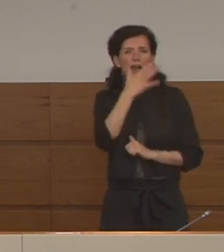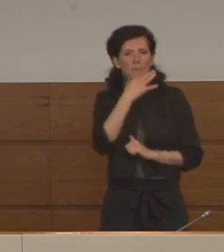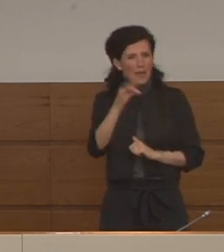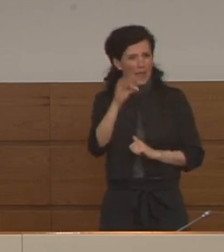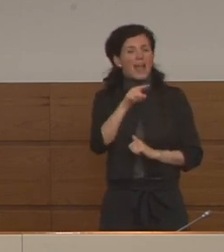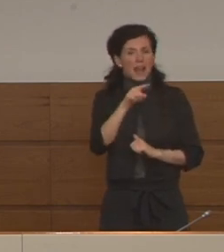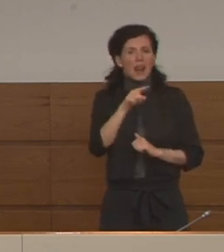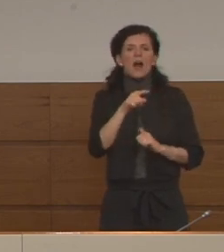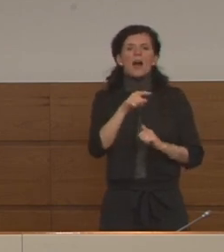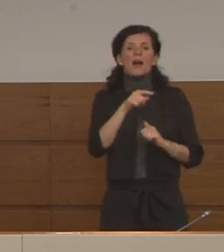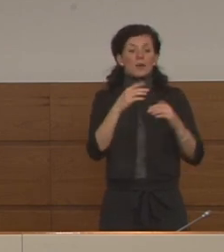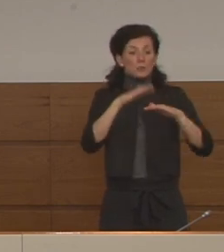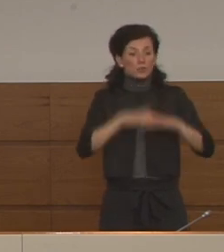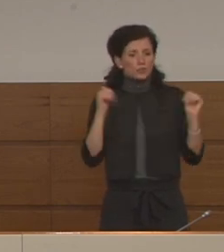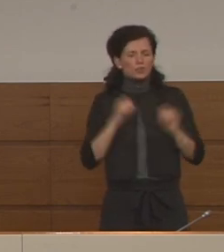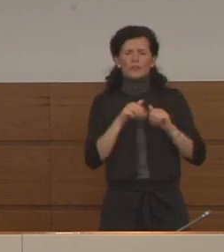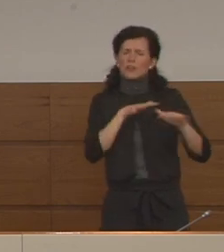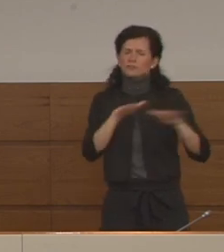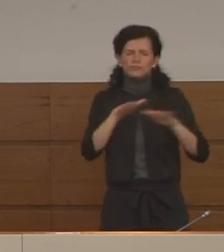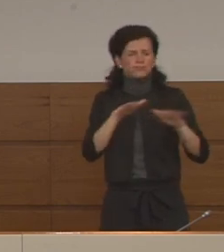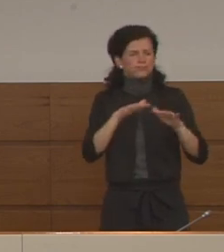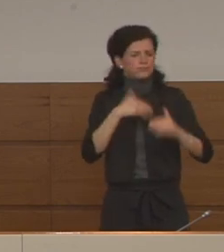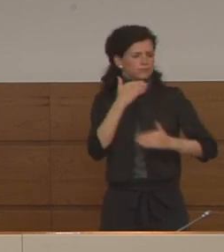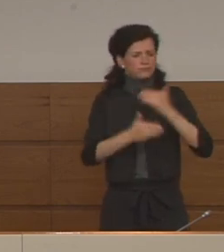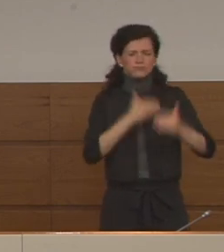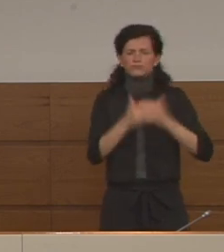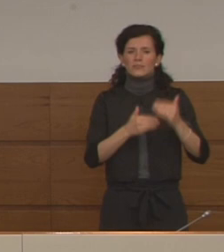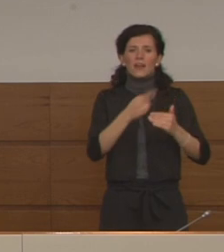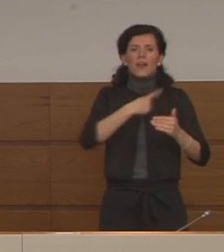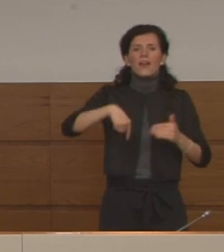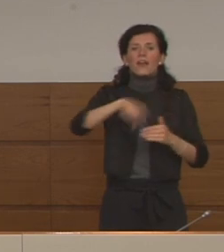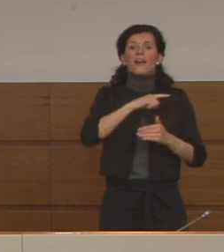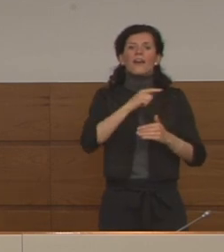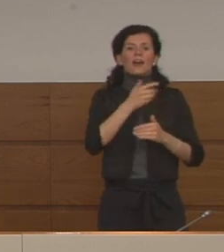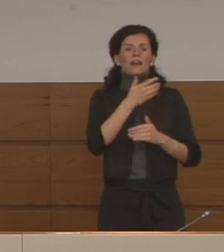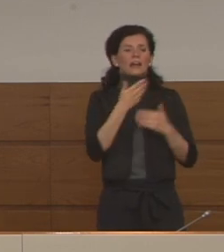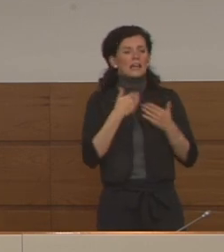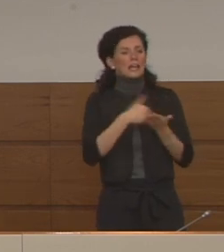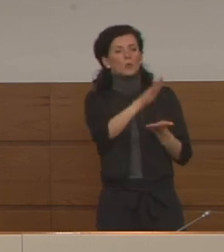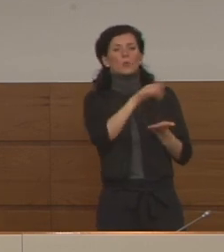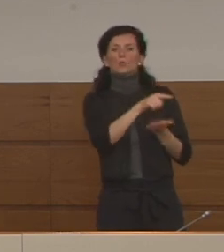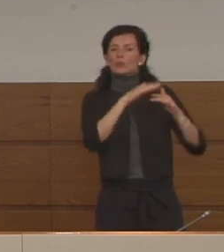più bella, una risorsa a cui non possiamo rinunciare. E' proprio così e lo ringrazio